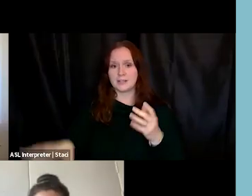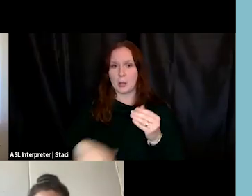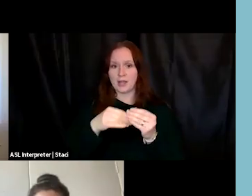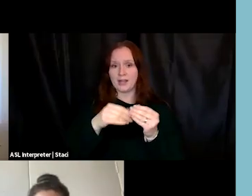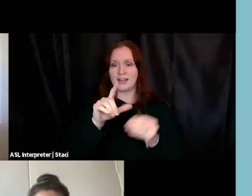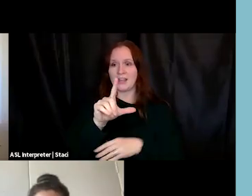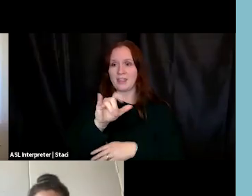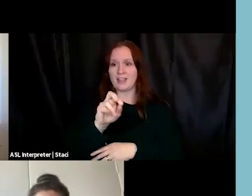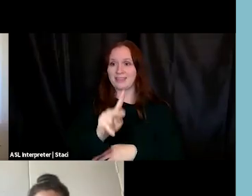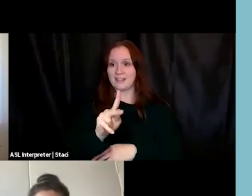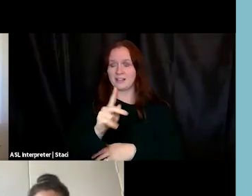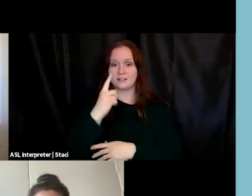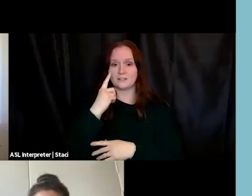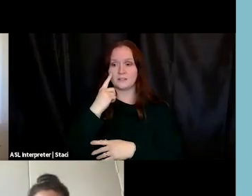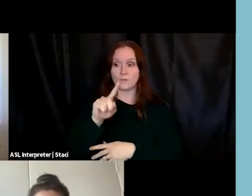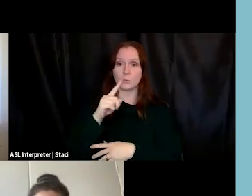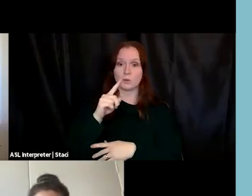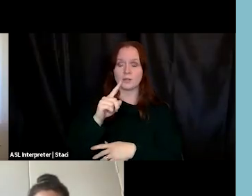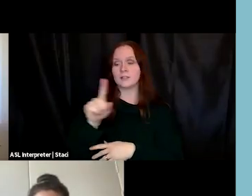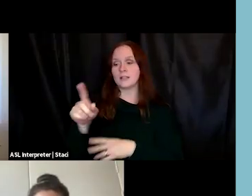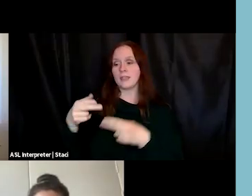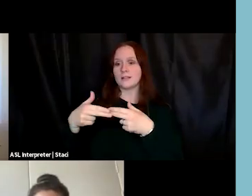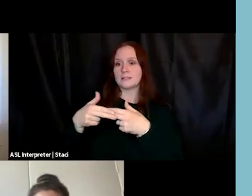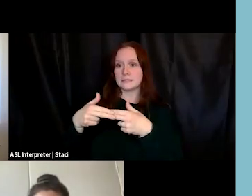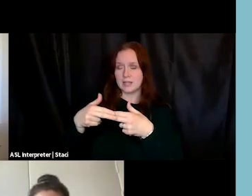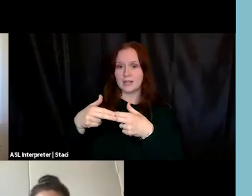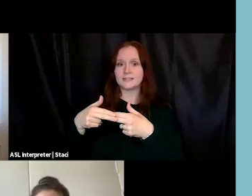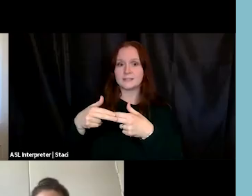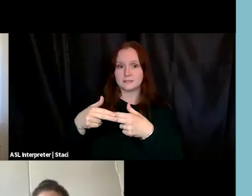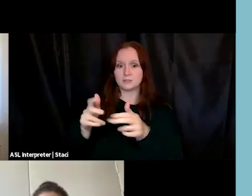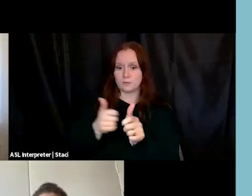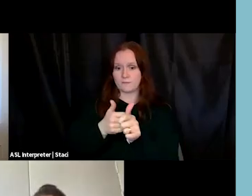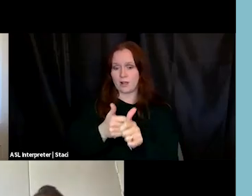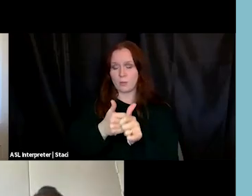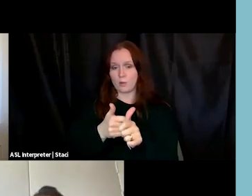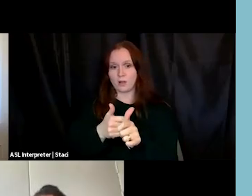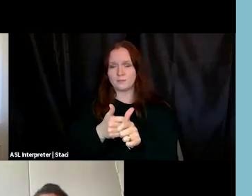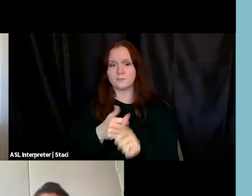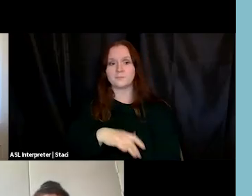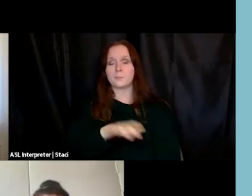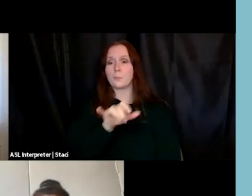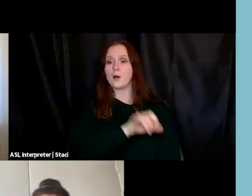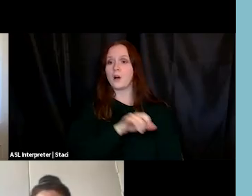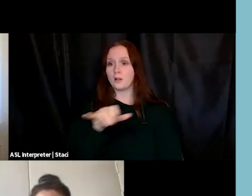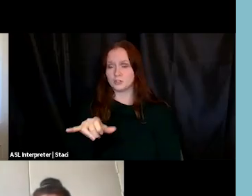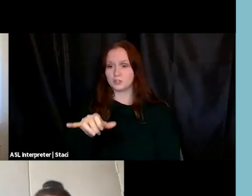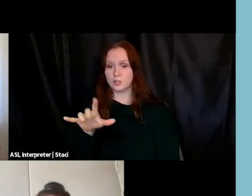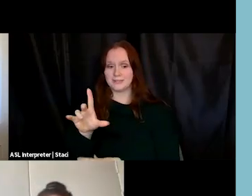quien es la directora del SAMHSA SOAR TA Center. Tenemos a Jarita Walker, quien es especialista en asuntos públicos